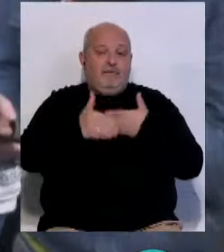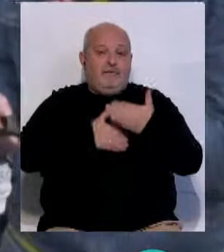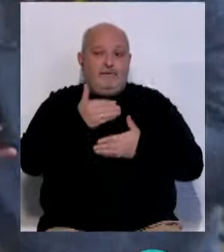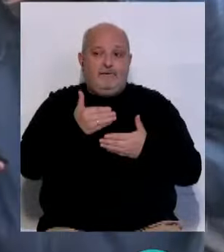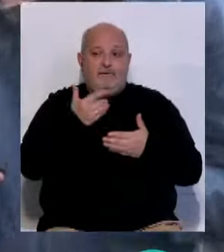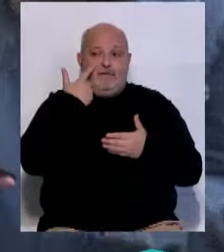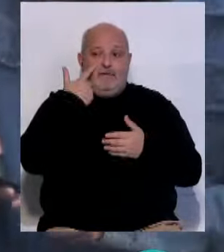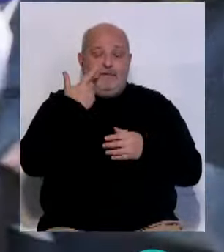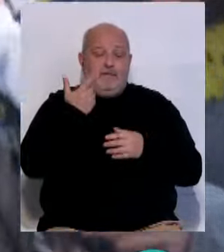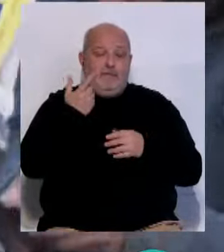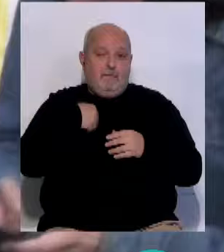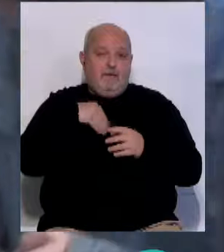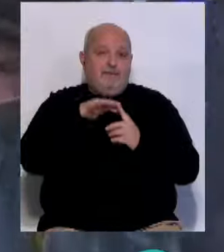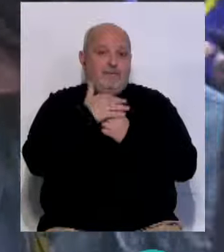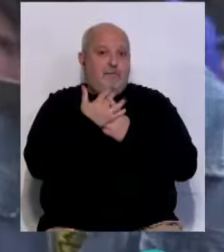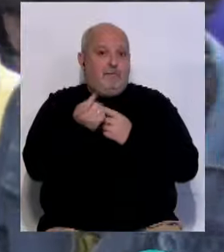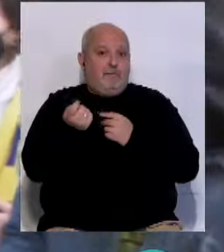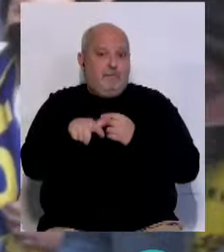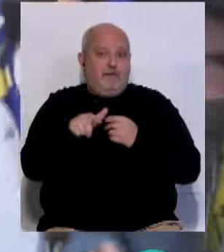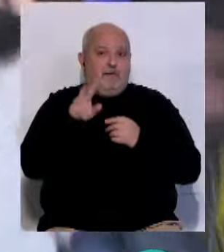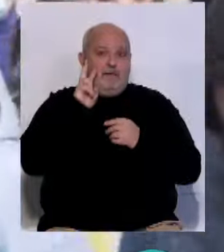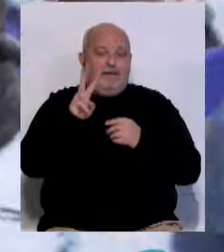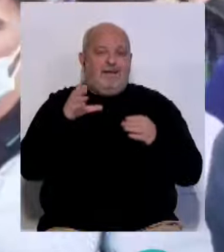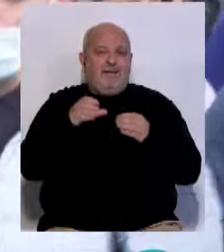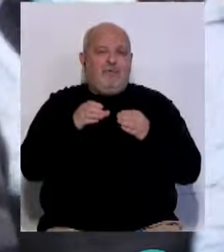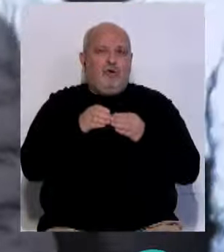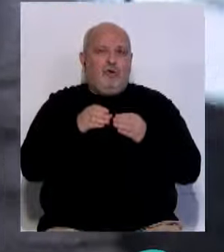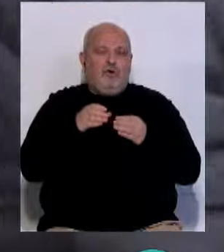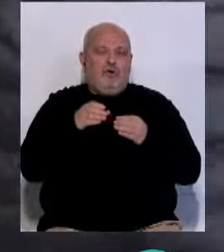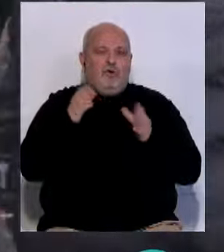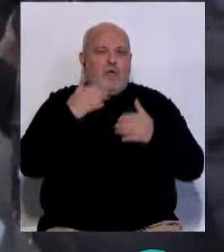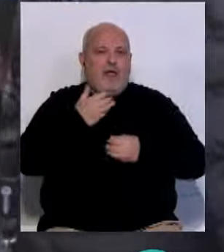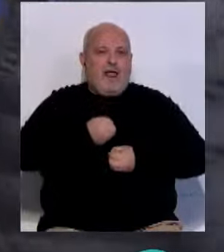estamos prácticamente en esa misma situación en la que se ve a un equipo sin sin alma y a un